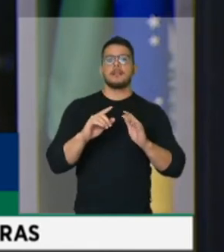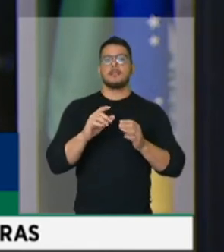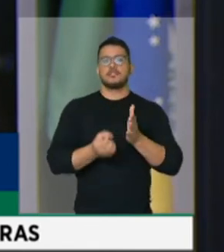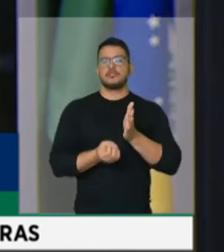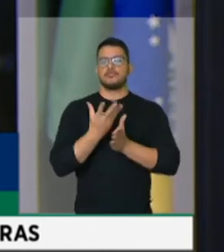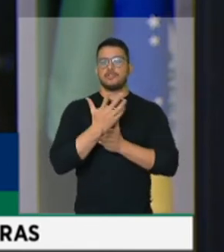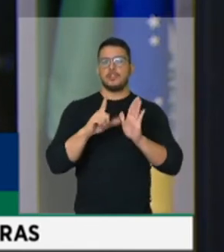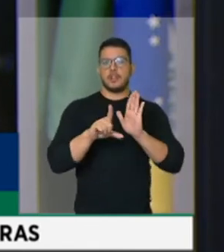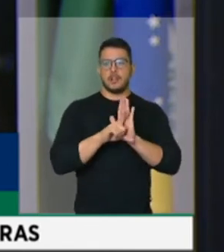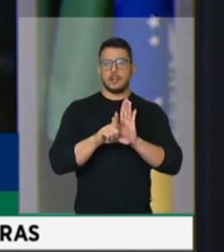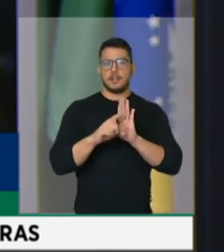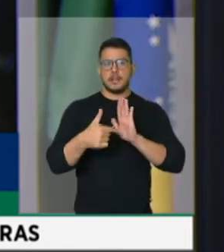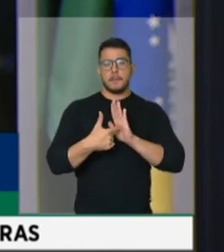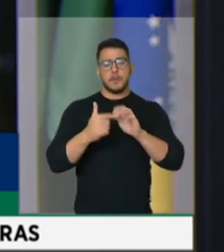ART. 2 ° E SUPRIMIR O ART. 6 ° CUJO MÉRITO PASSA A SER